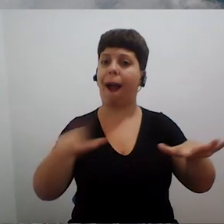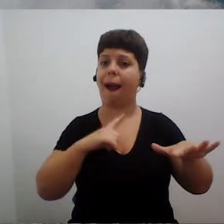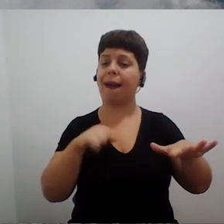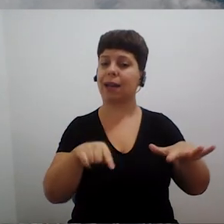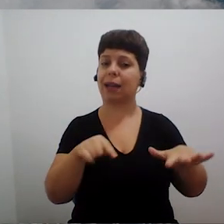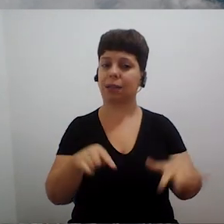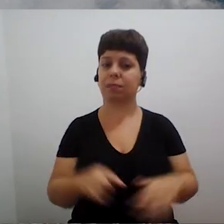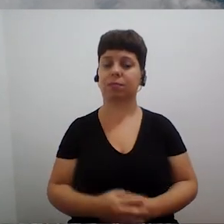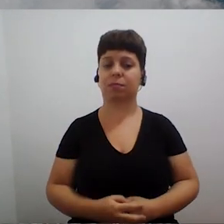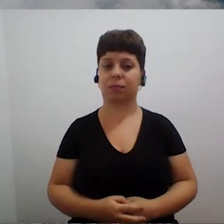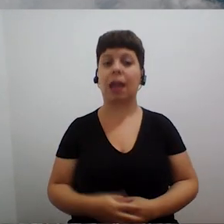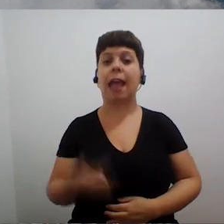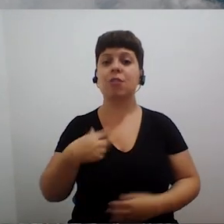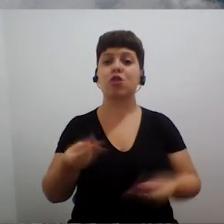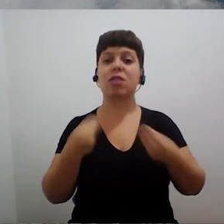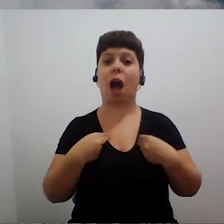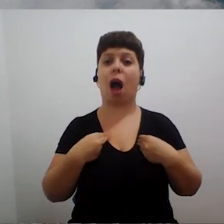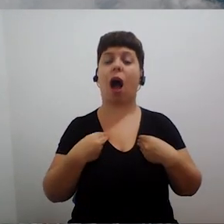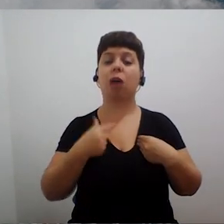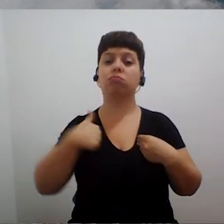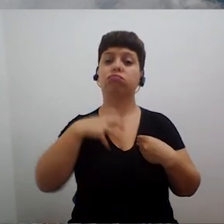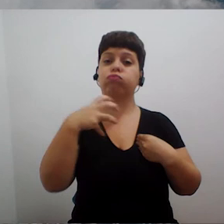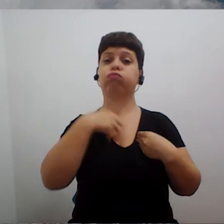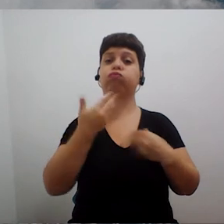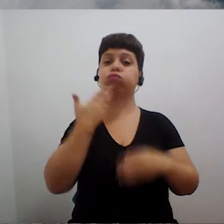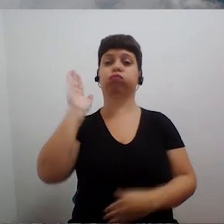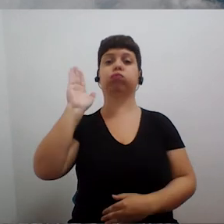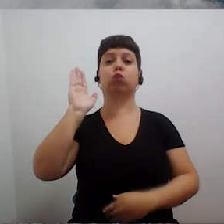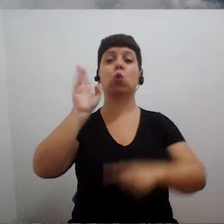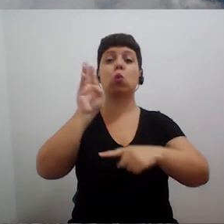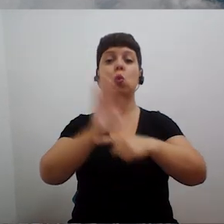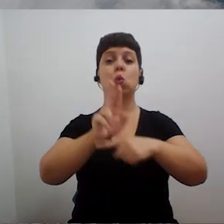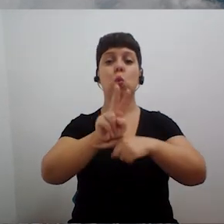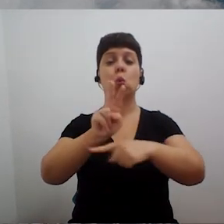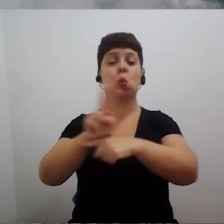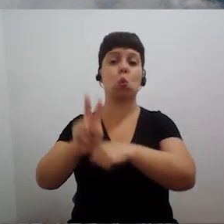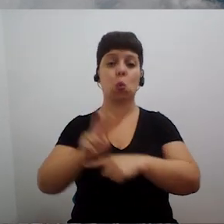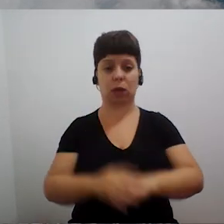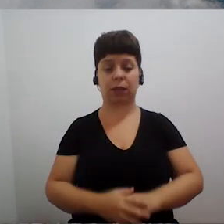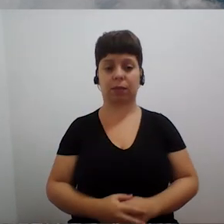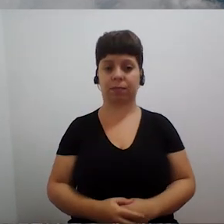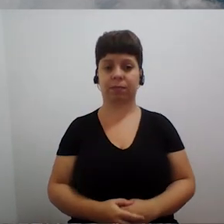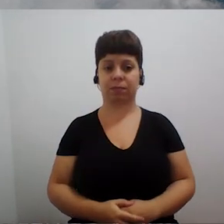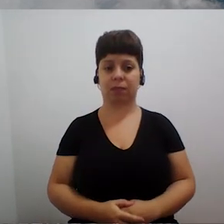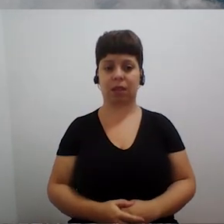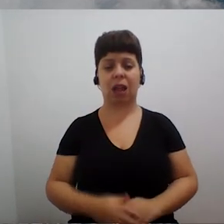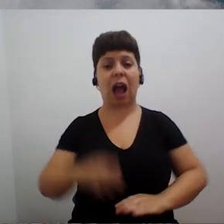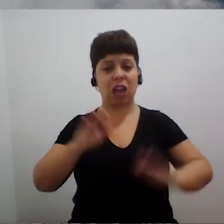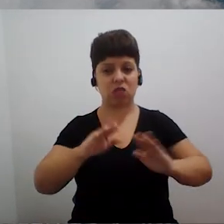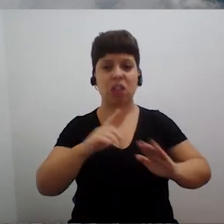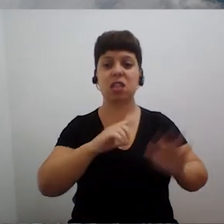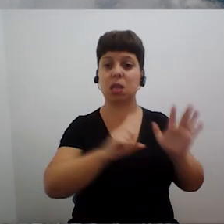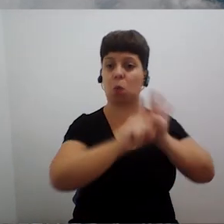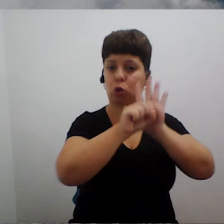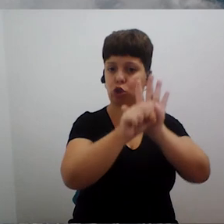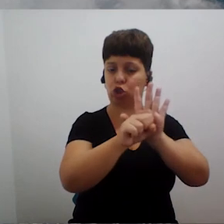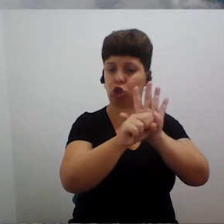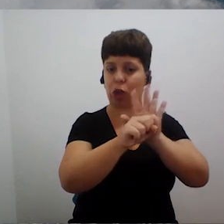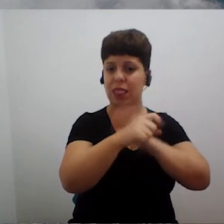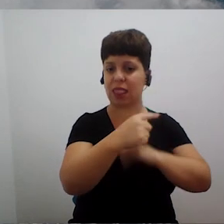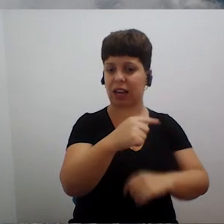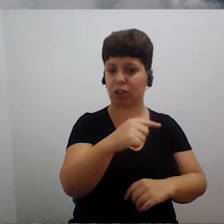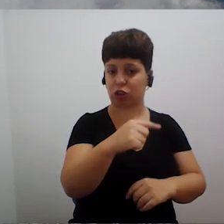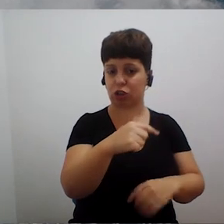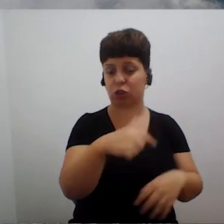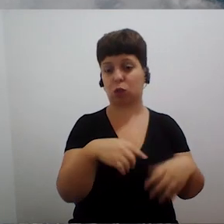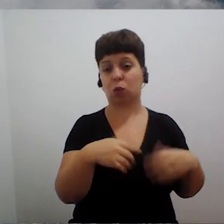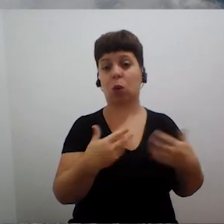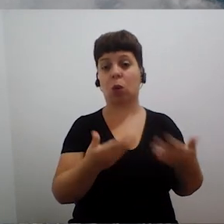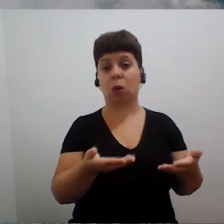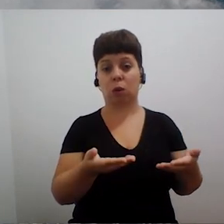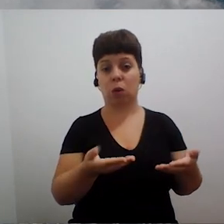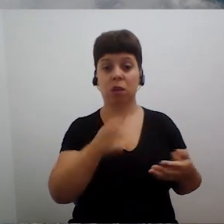compromete a cuidar do mar se houve uma simbologia um tanto quanto negativa ou se existe na Bíblia